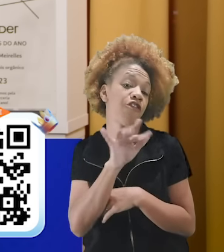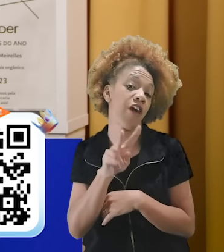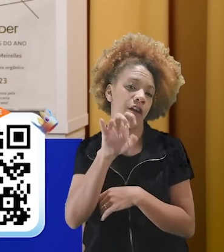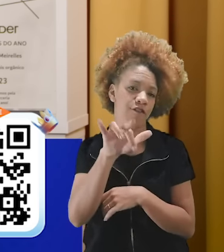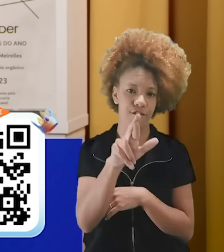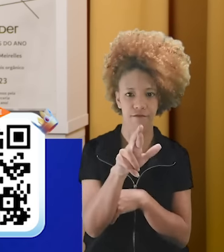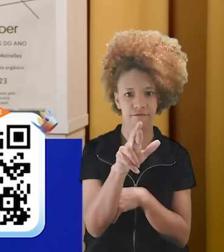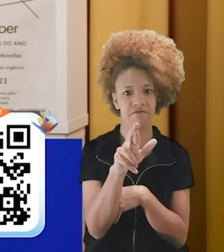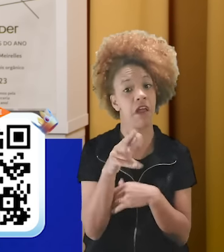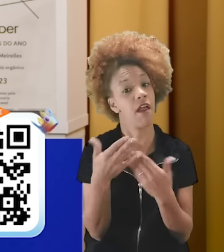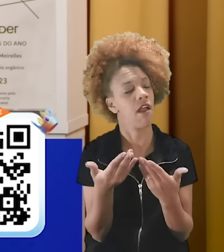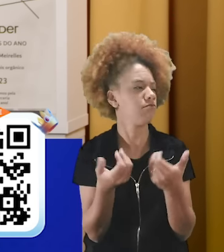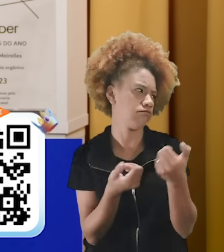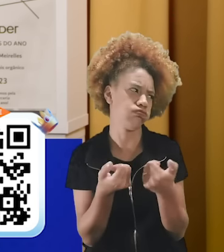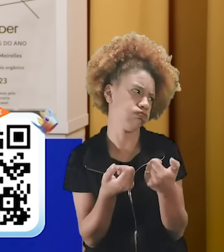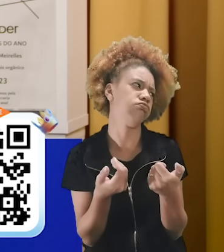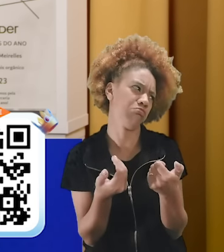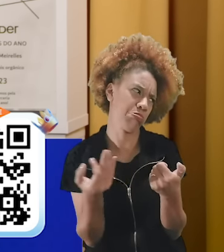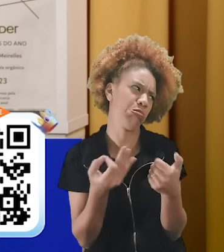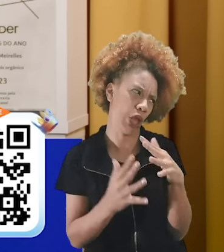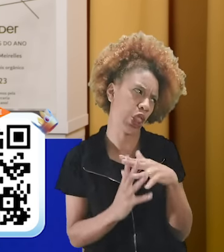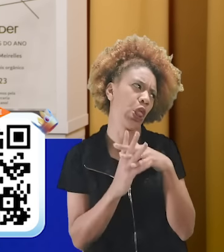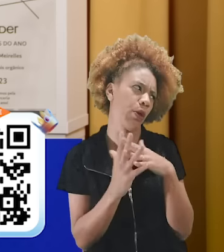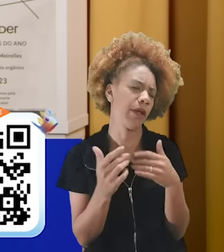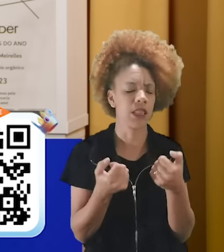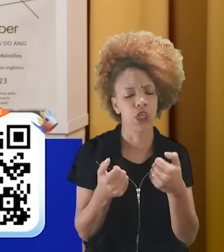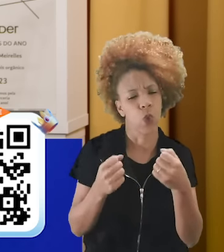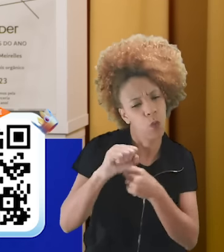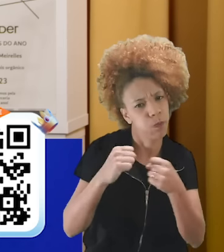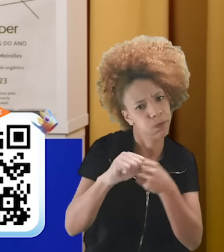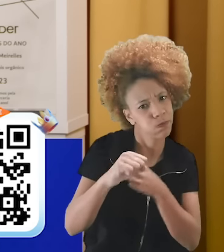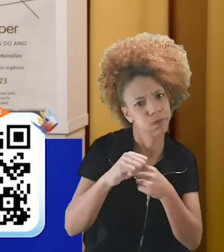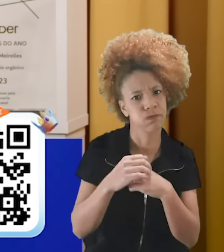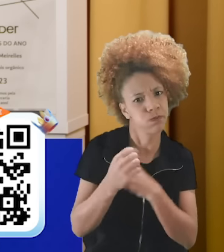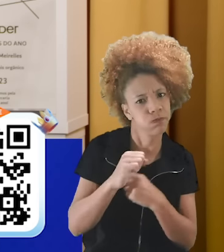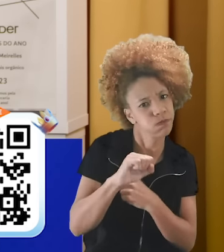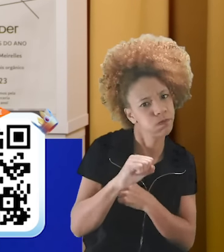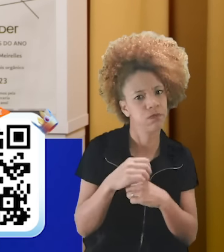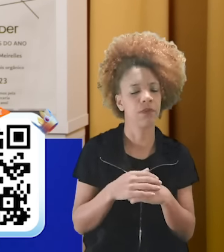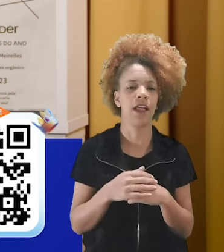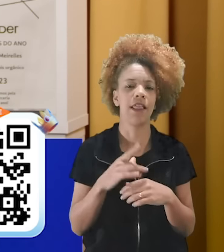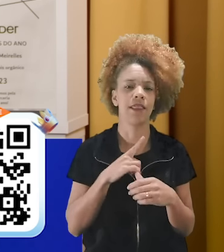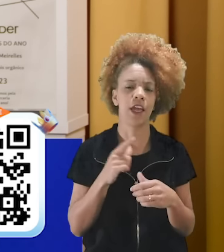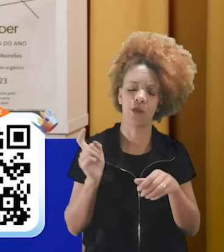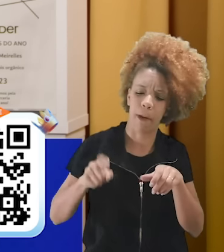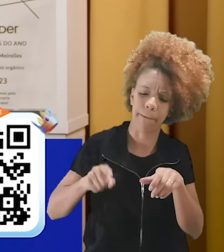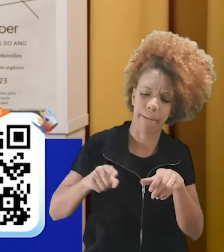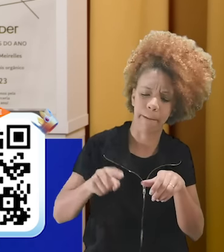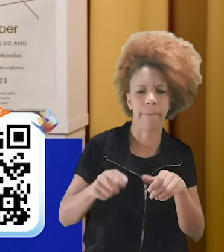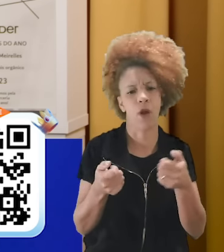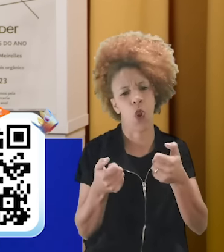é Blanca dando choque e e dá o Sims dando soquinho embaixo bolinha setinha para cima apelando e E por